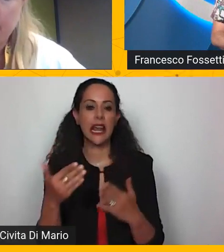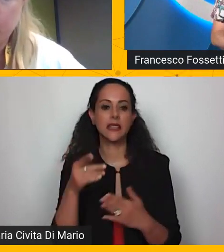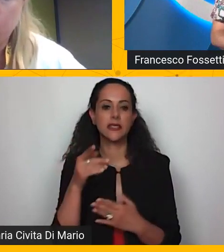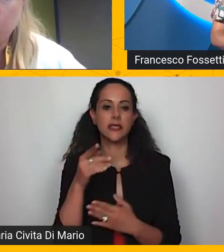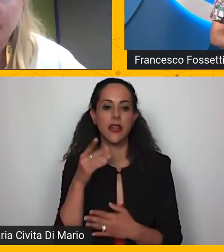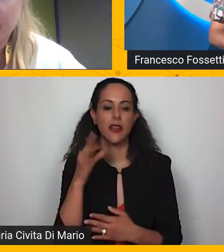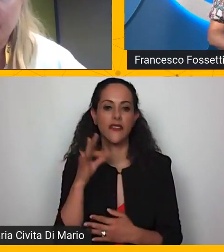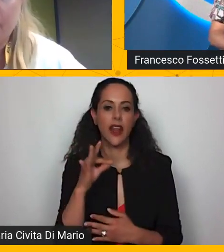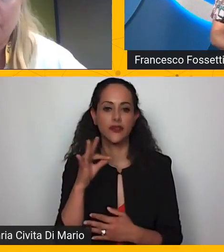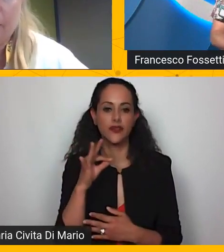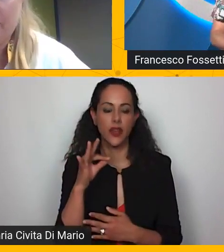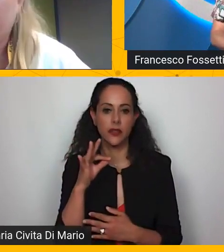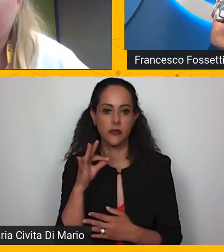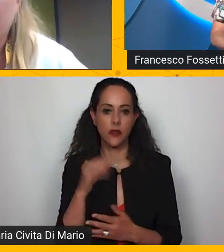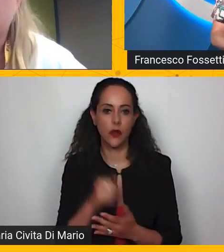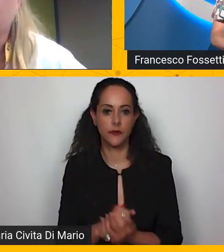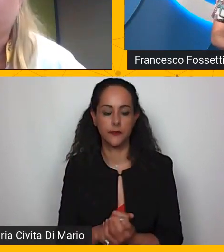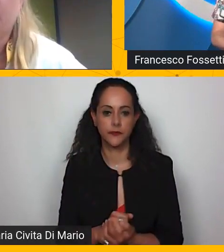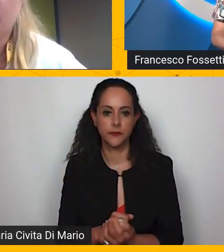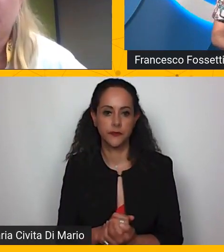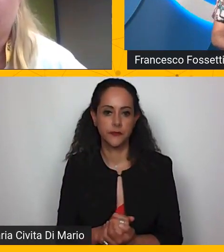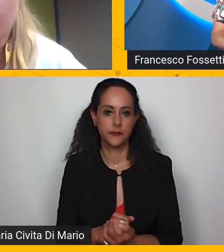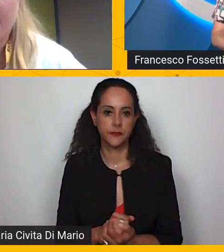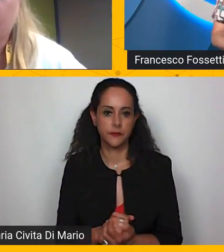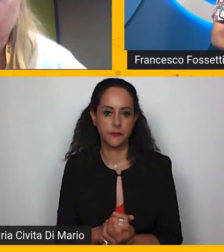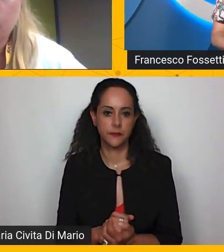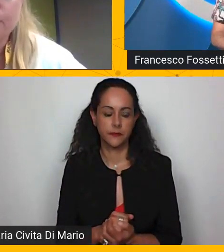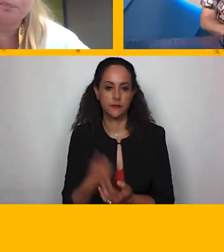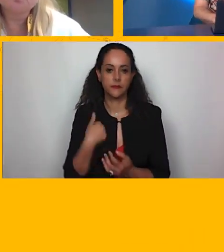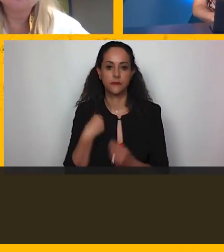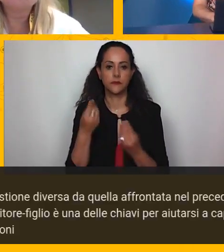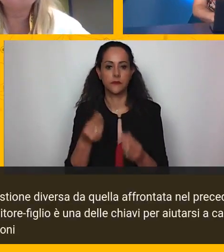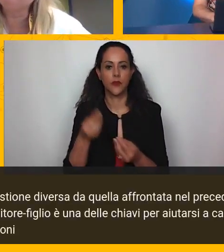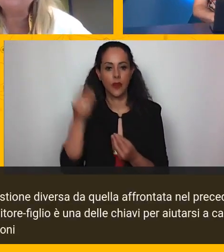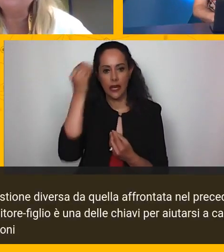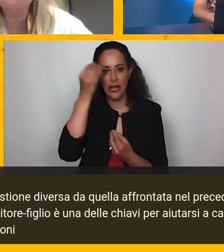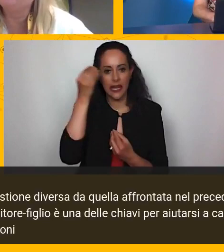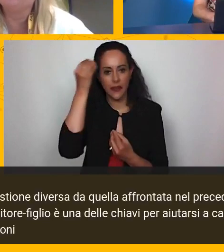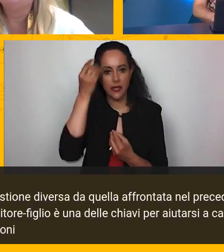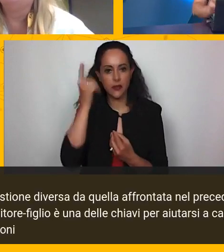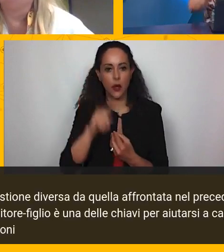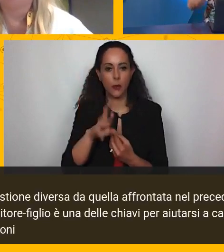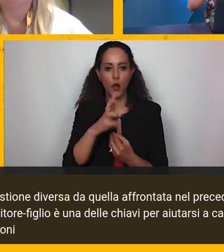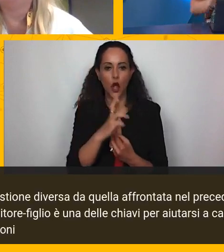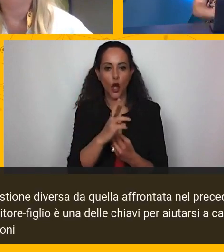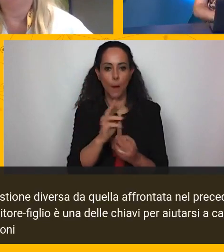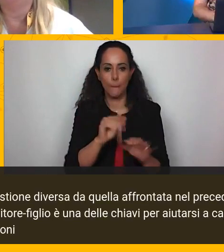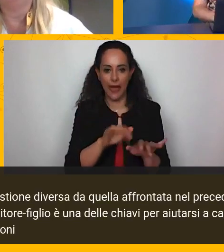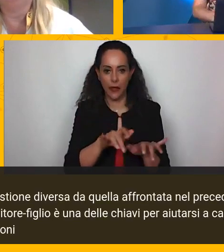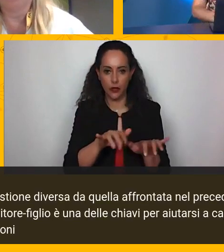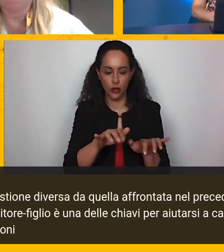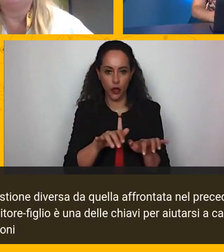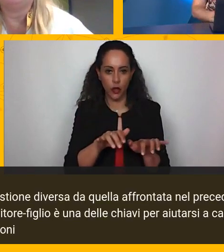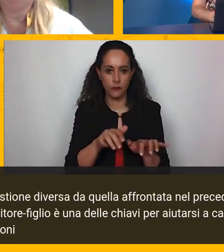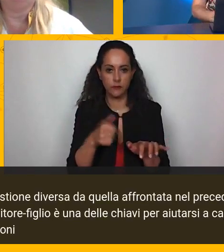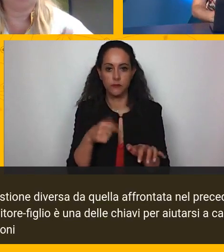Grazie Francesco. Eh ti pongo anche la la riflessione di